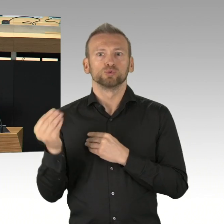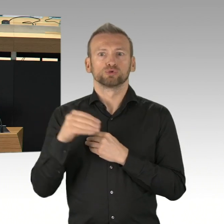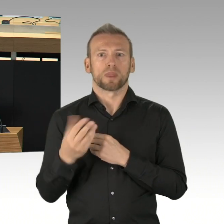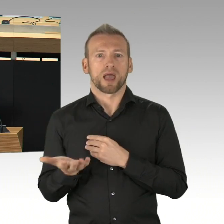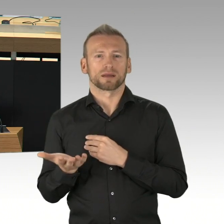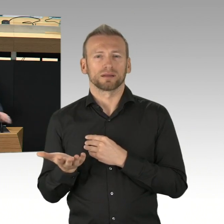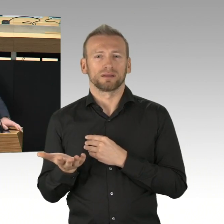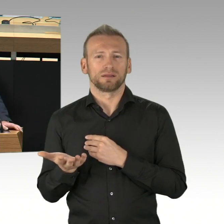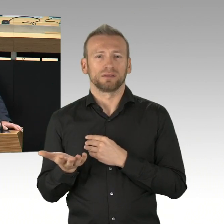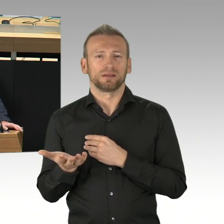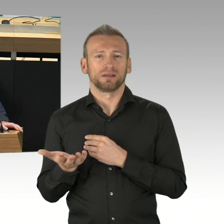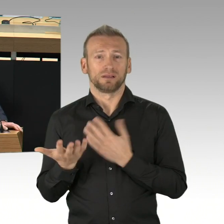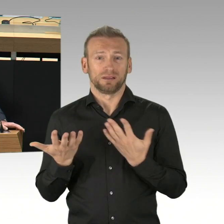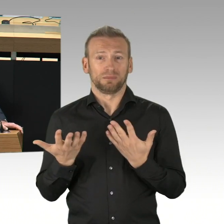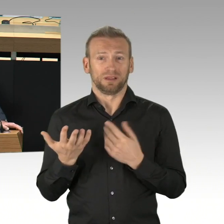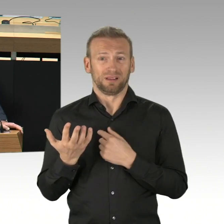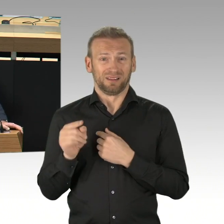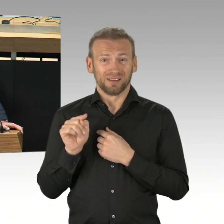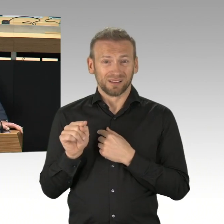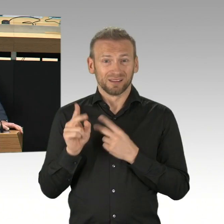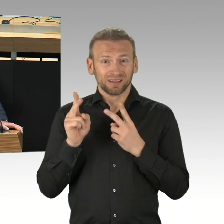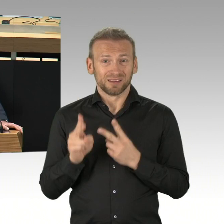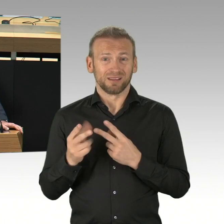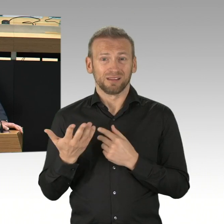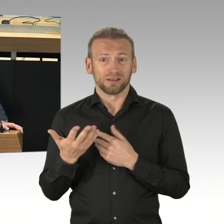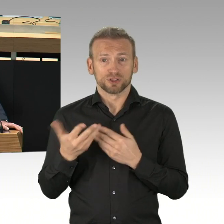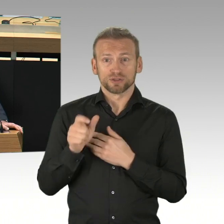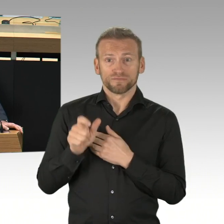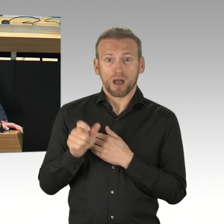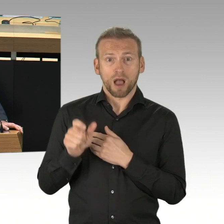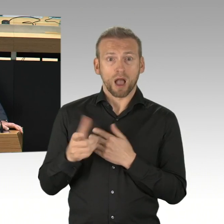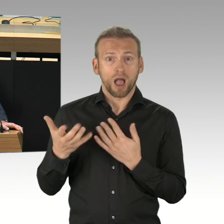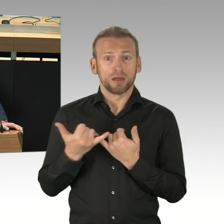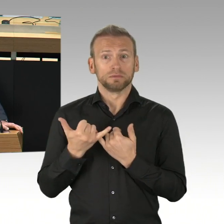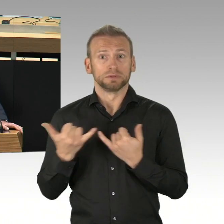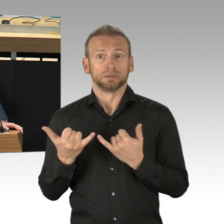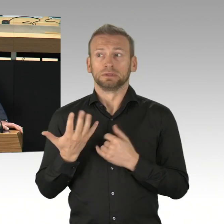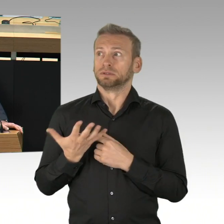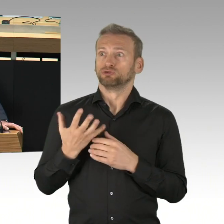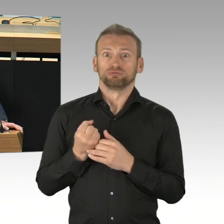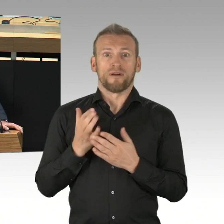ein Instrument, das seit Jahren allseits akzeptiert ist, für Rechtsfrieden sorgt,